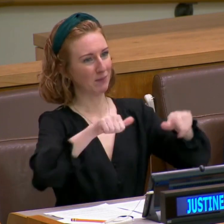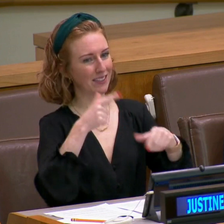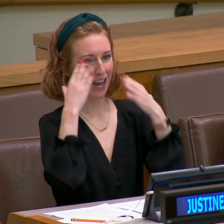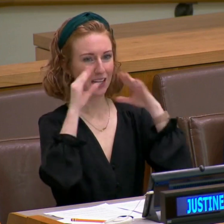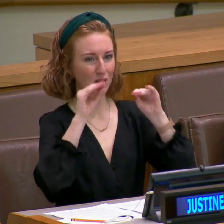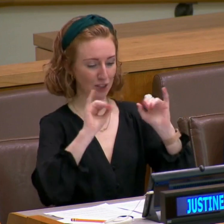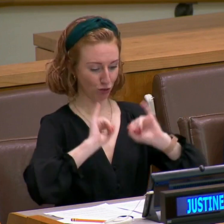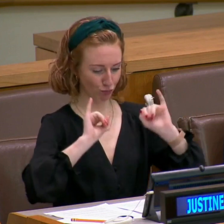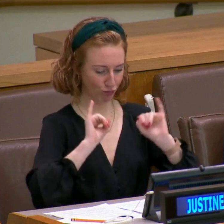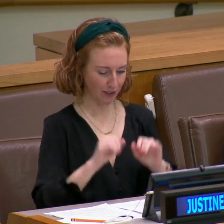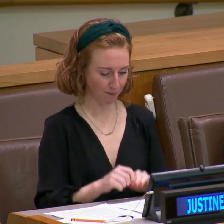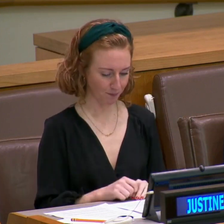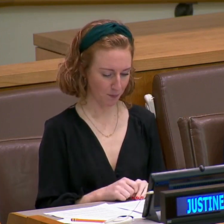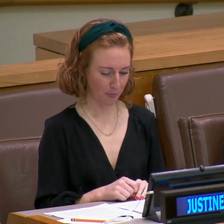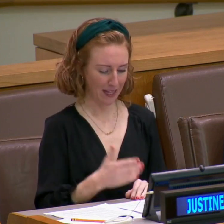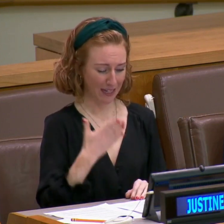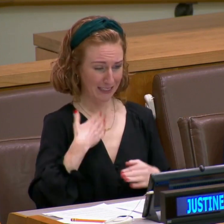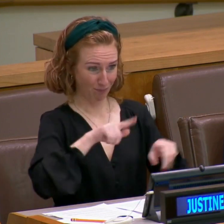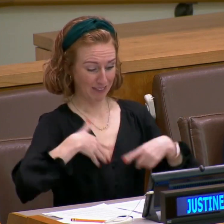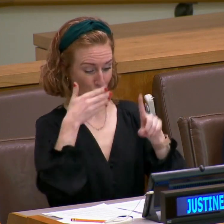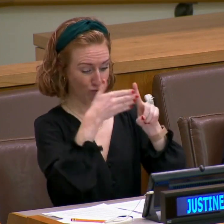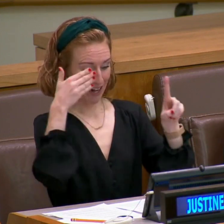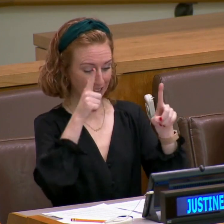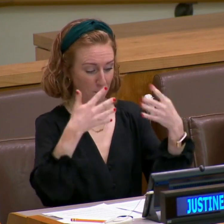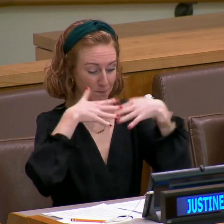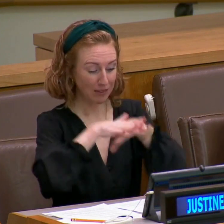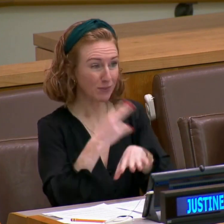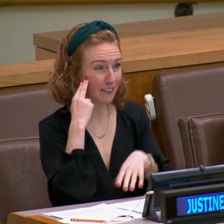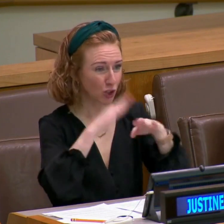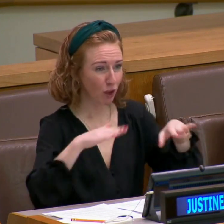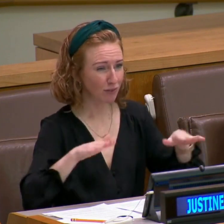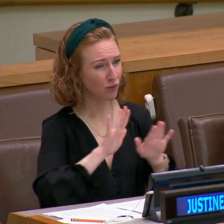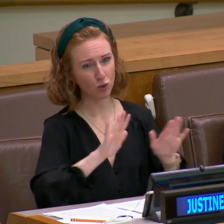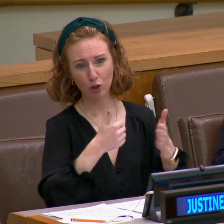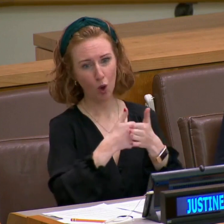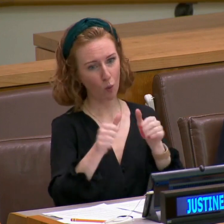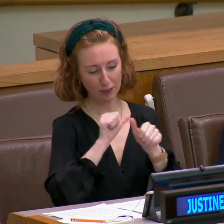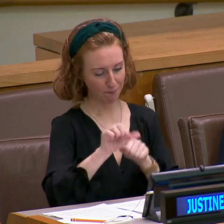remediar esta crisis de educación en los niños sordos. Se ha de reconocer que la integración